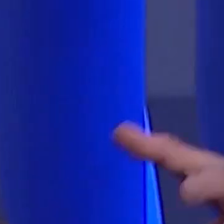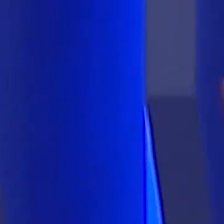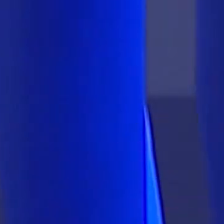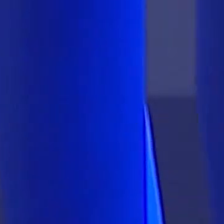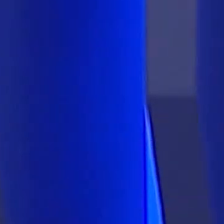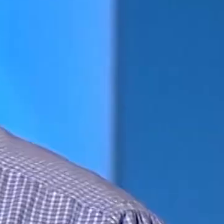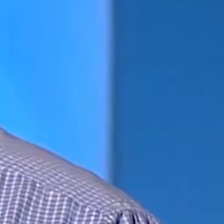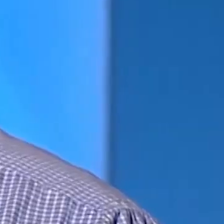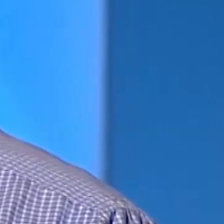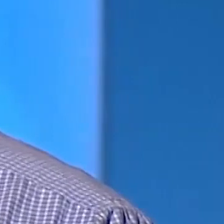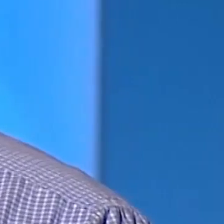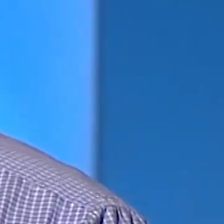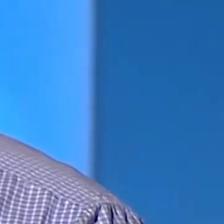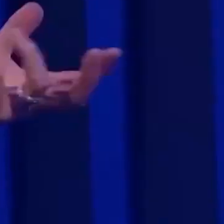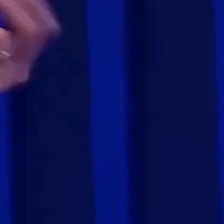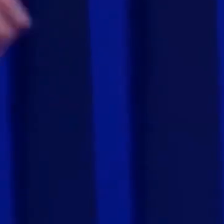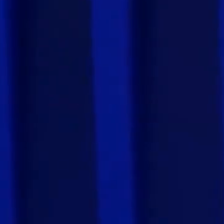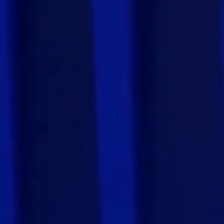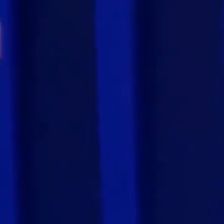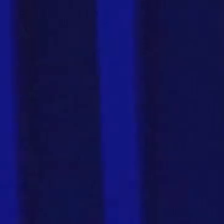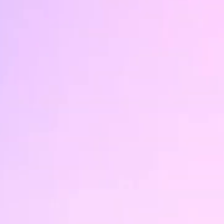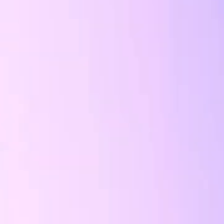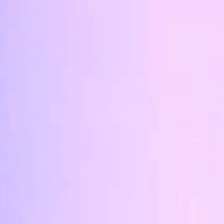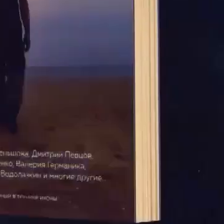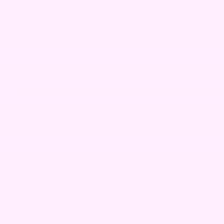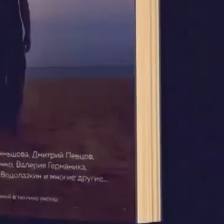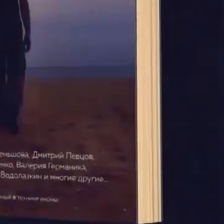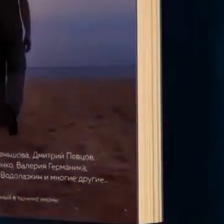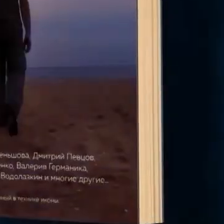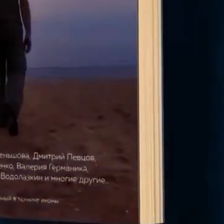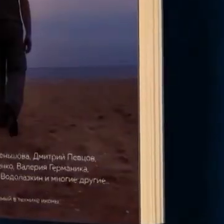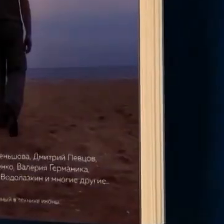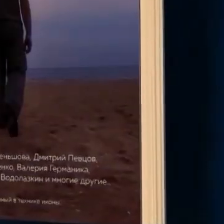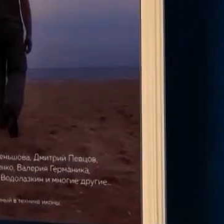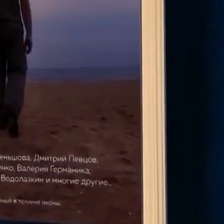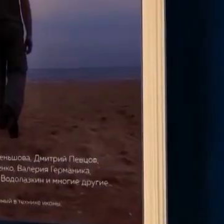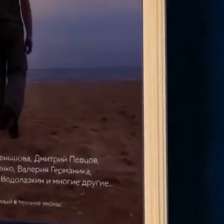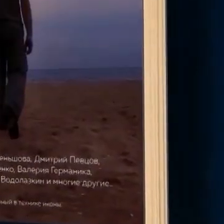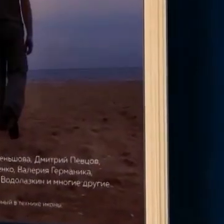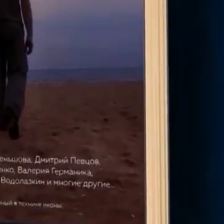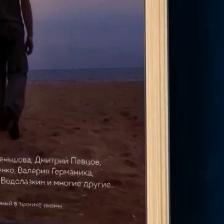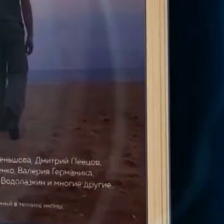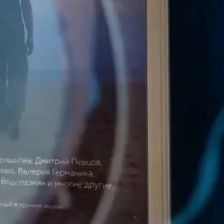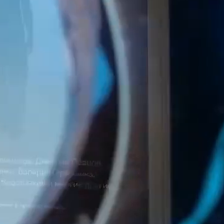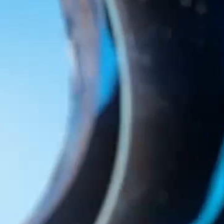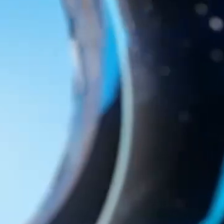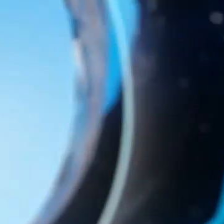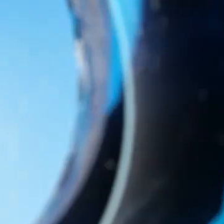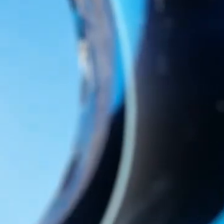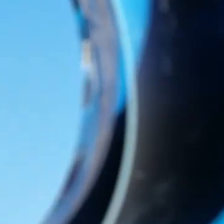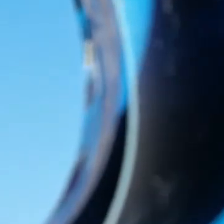то о чём они никогда раньше не говорили в новой книге телеканала спас собраны избраны [музыка]